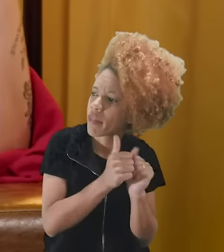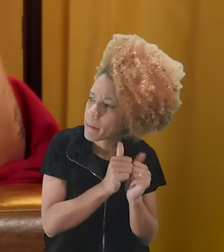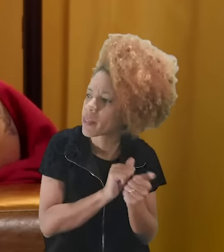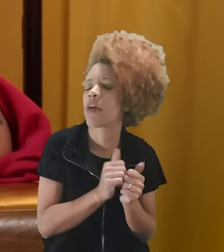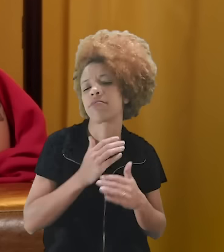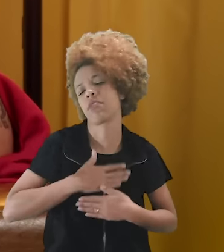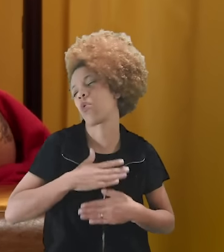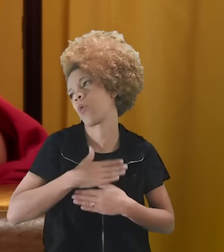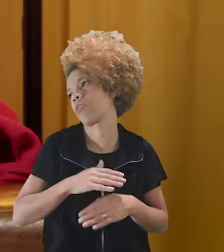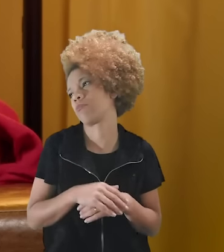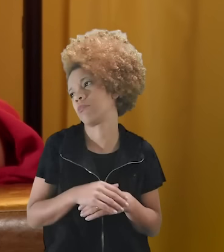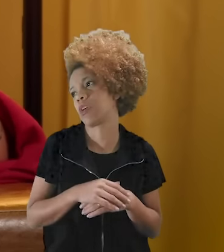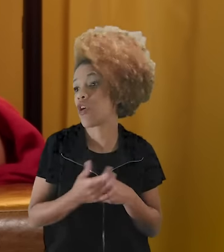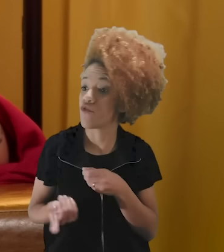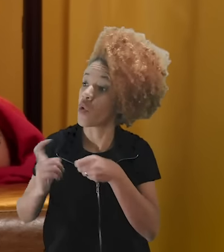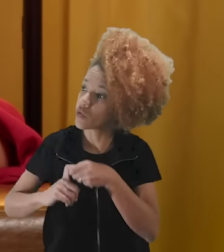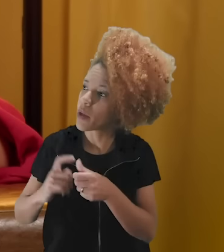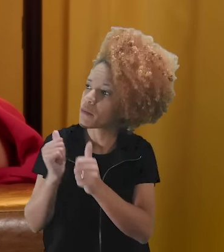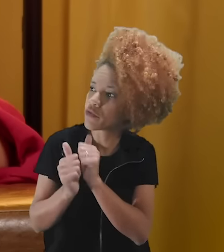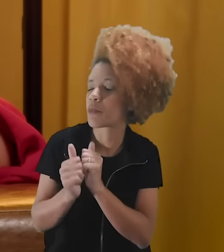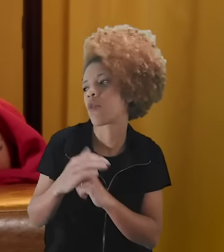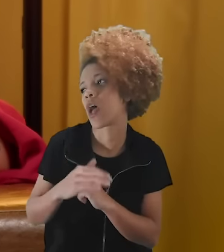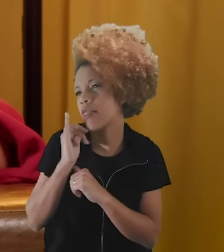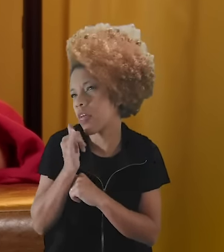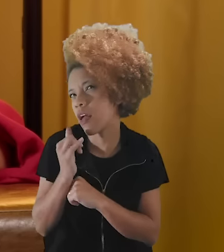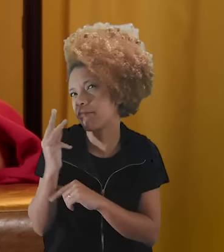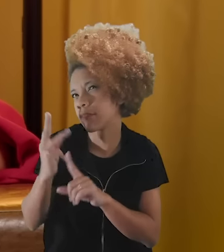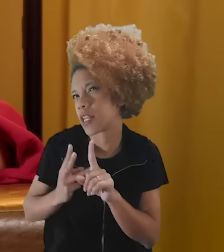adaptada já tô tranquila eu voltei pro futebol então eu voltei para narrar tem uns três meses